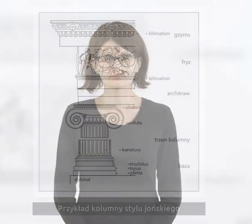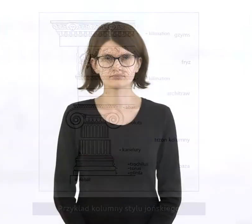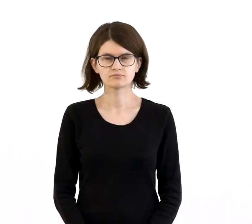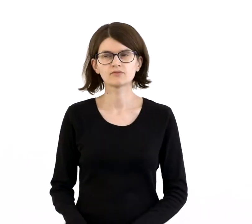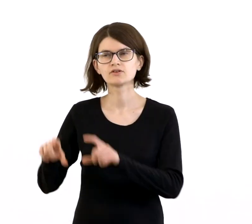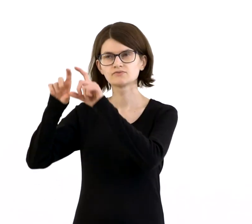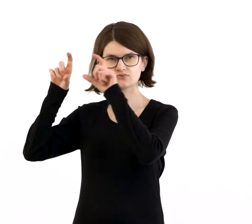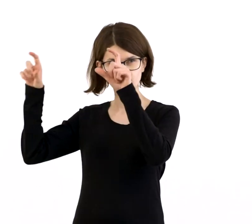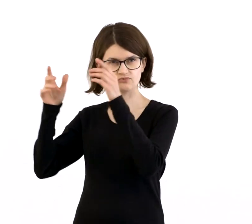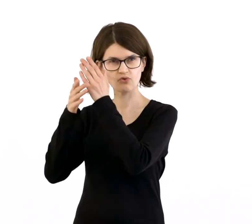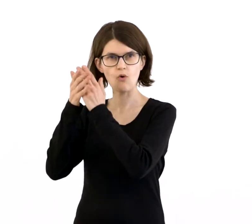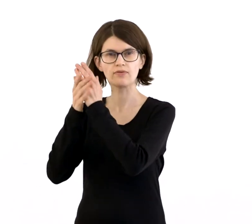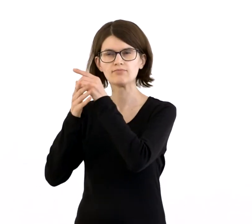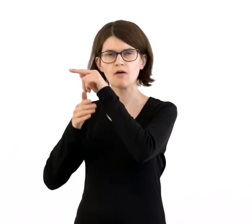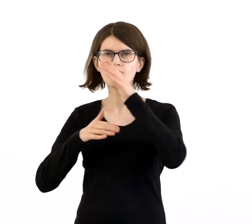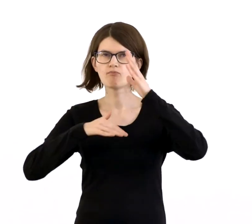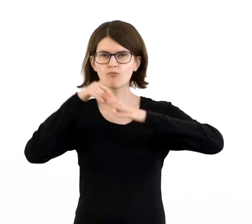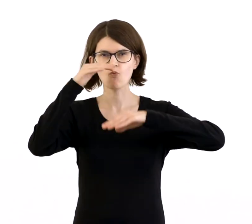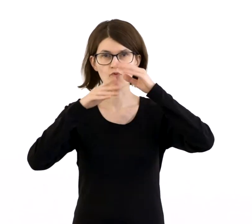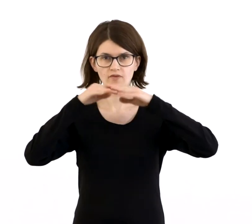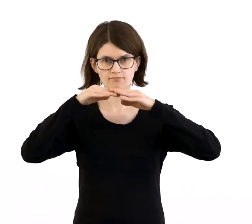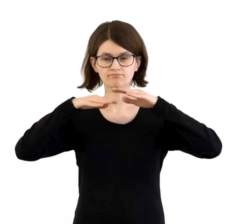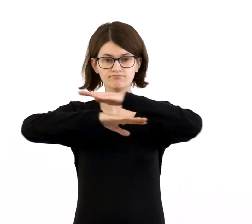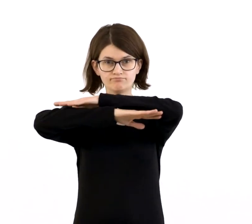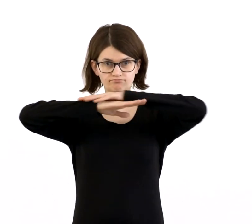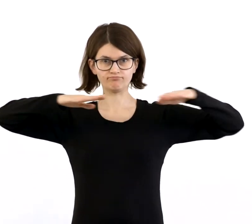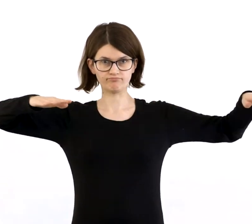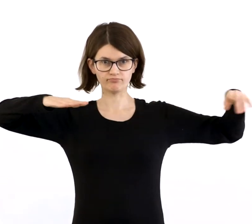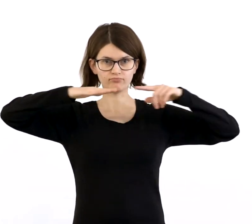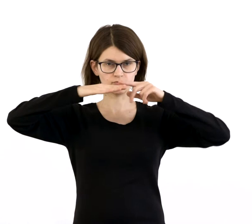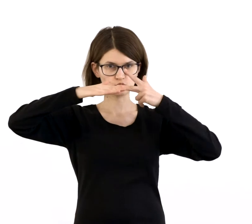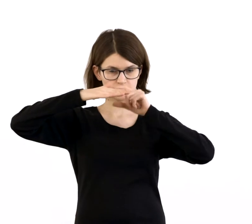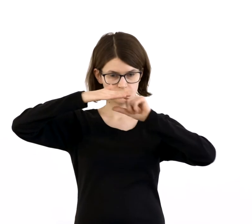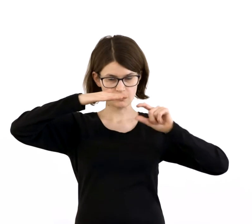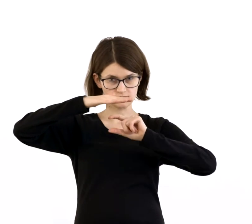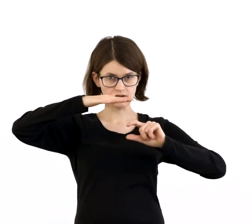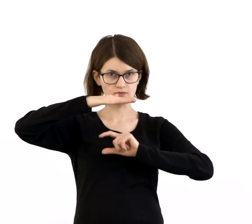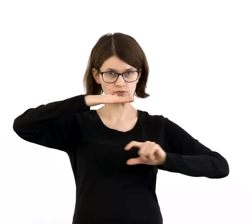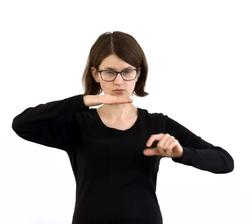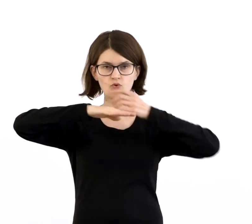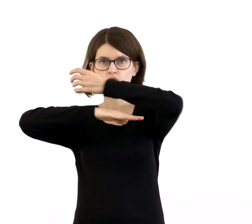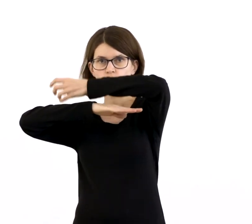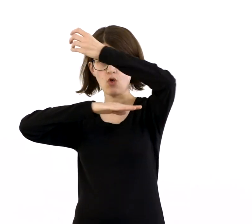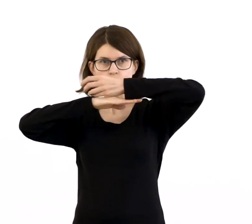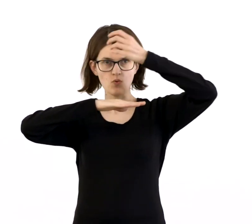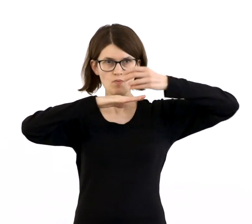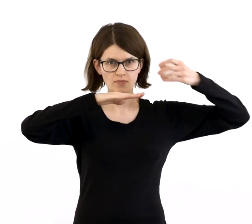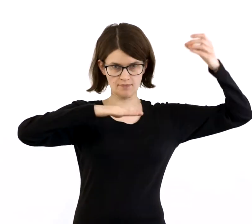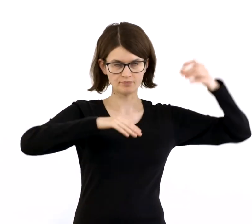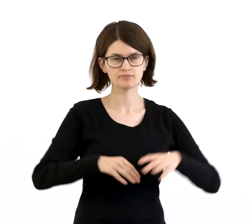Świątynie stawiano na trzystopniowej podbudowie.